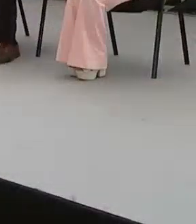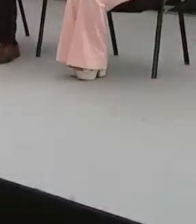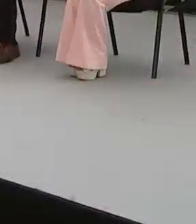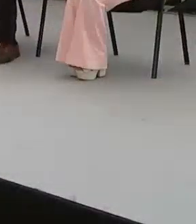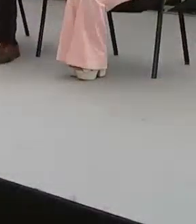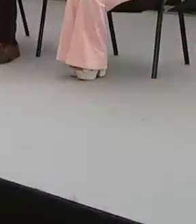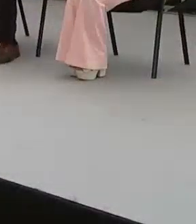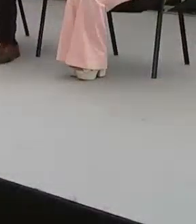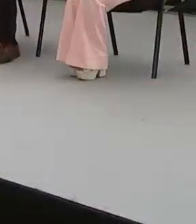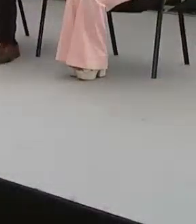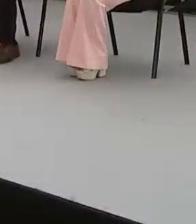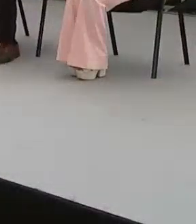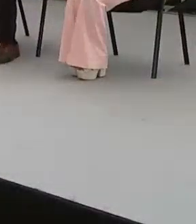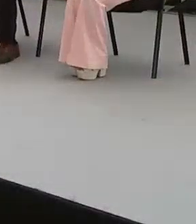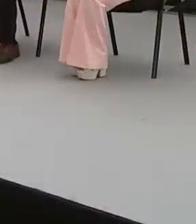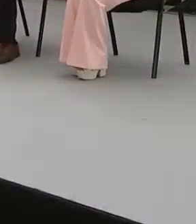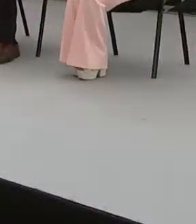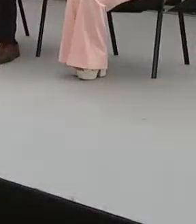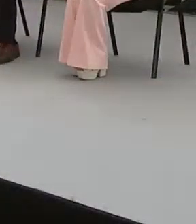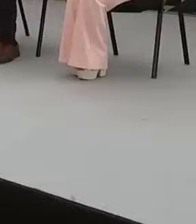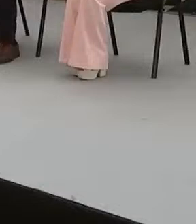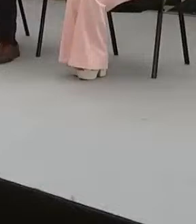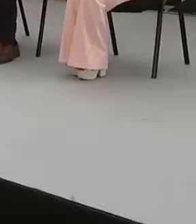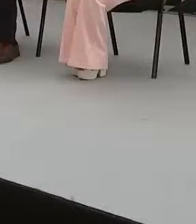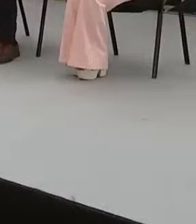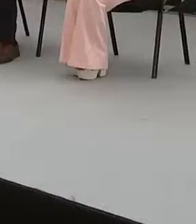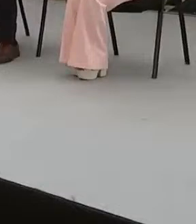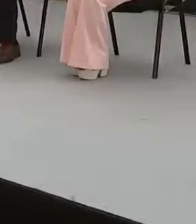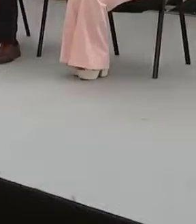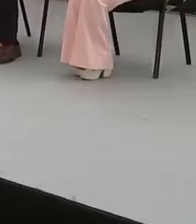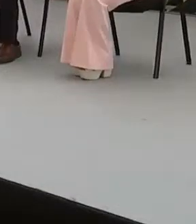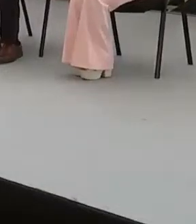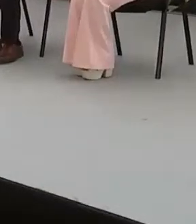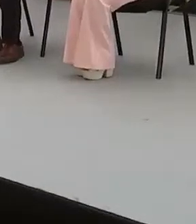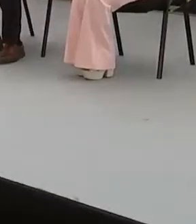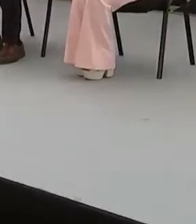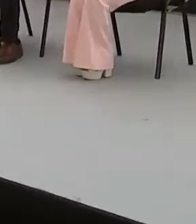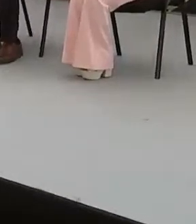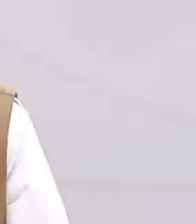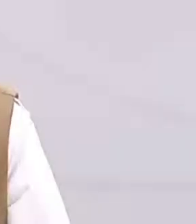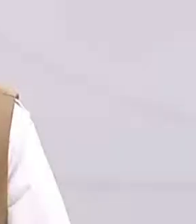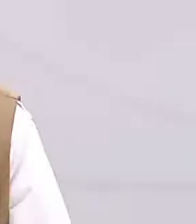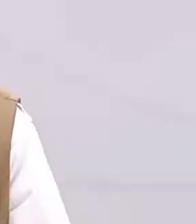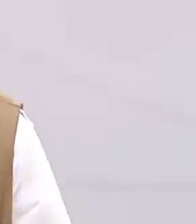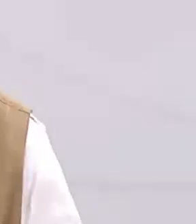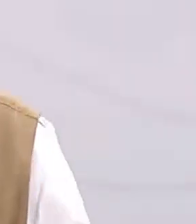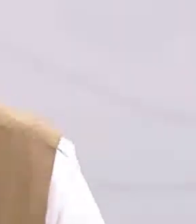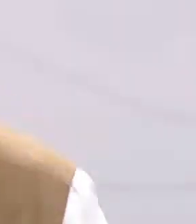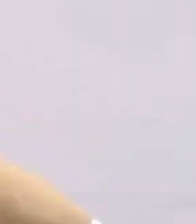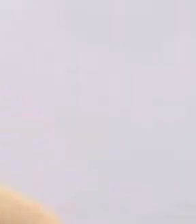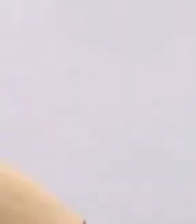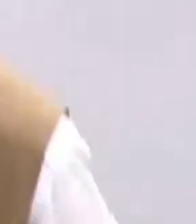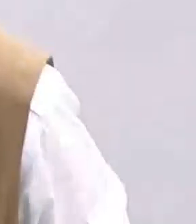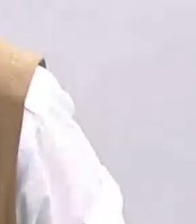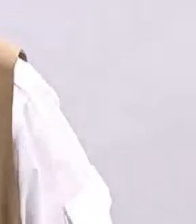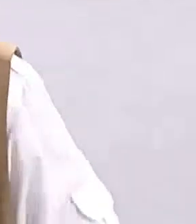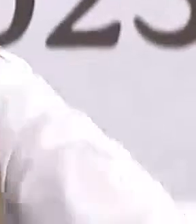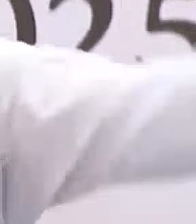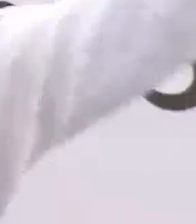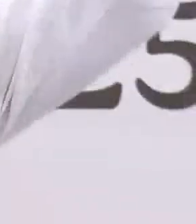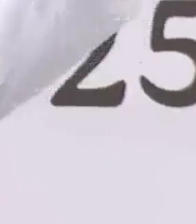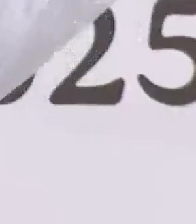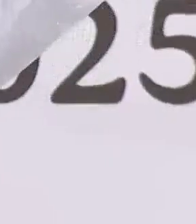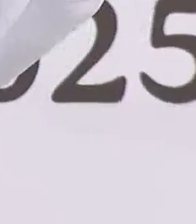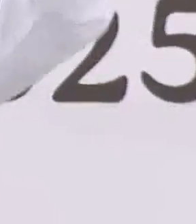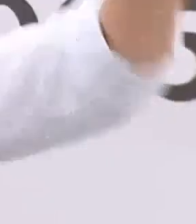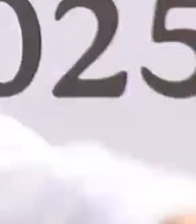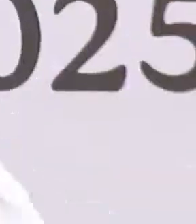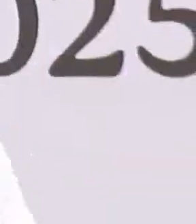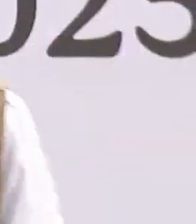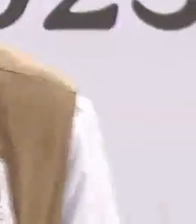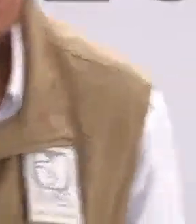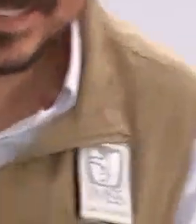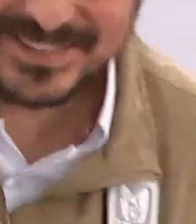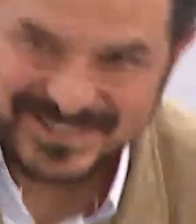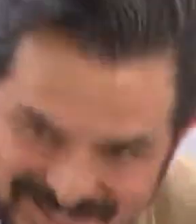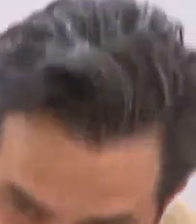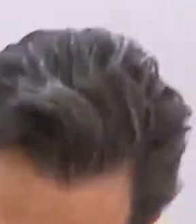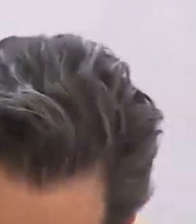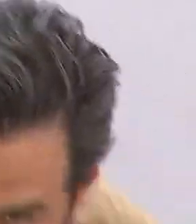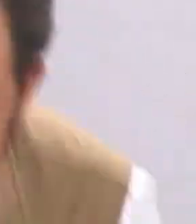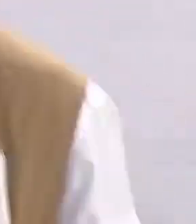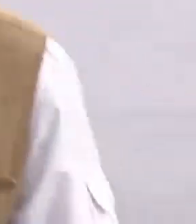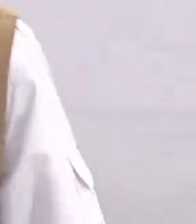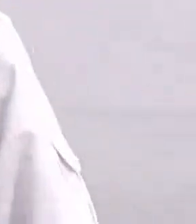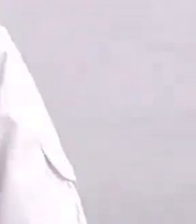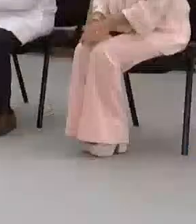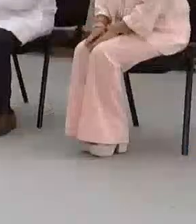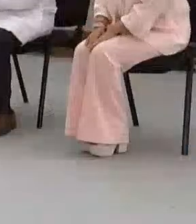El director general del Instituto Mexicano del Seguro Social, Zoe Robledo,